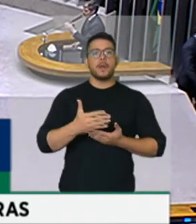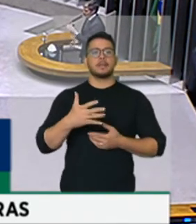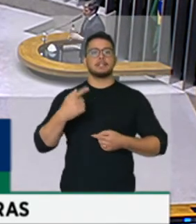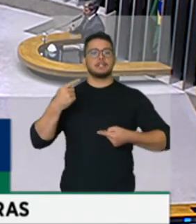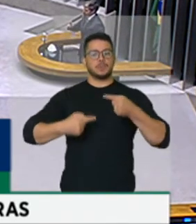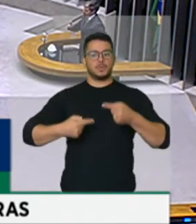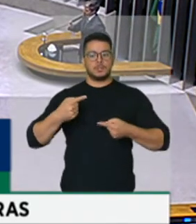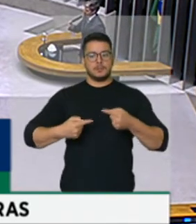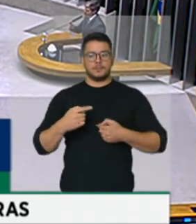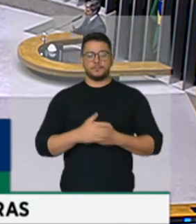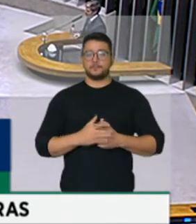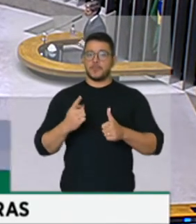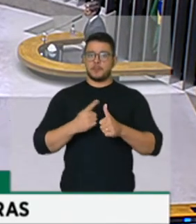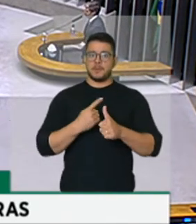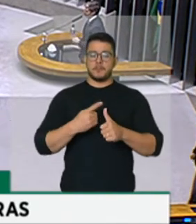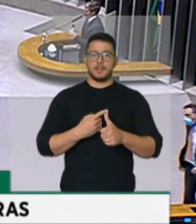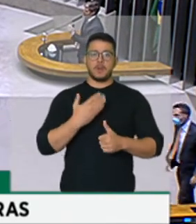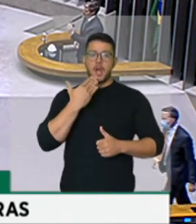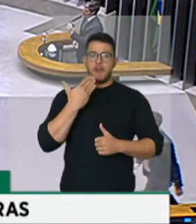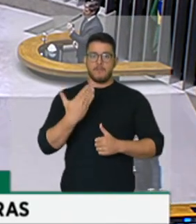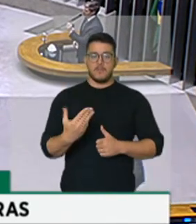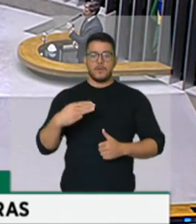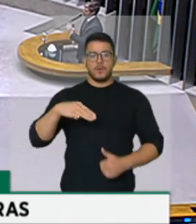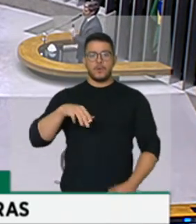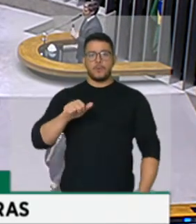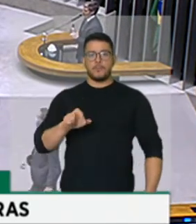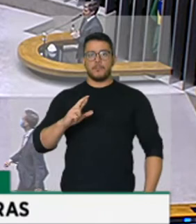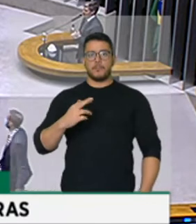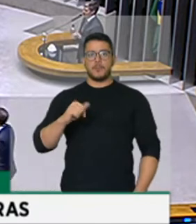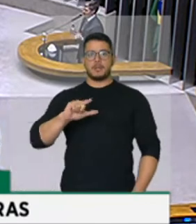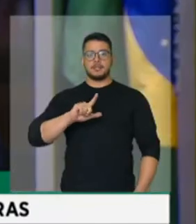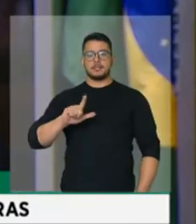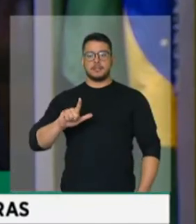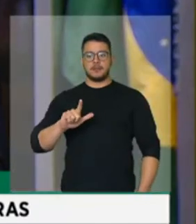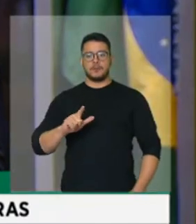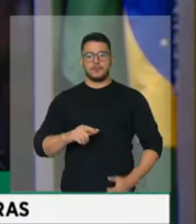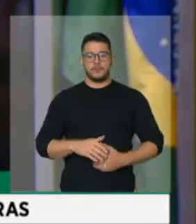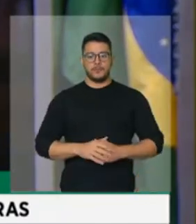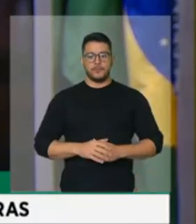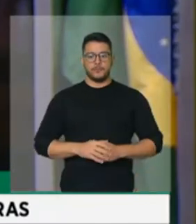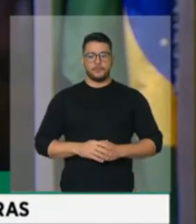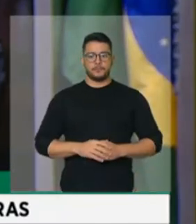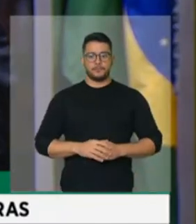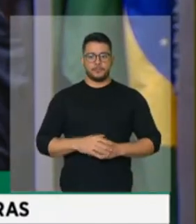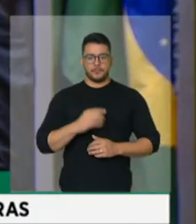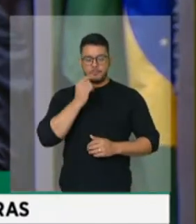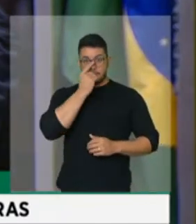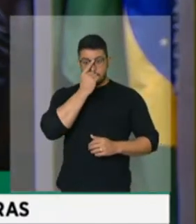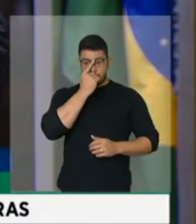INTERNET, BOA TARDE A VOCÊ, TRATA DA DESESTATIZAÇÃO DA ELETROBRAS, DEPOIS DA APRESENTAÇÃO DO PARECER DO DEPUTADO ILMAR NASCIMENTO AGORA INICIA-SE A FASE DE DEBATES, QUEM VAI FALAR É O DEPUTADO MARCEL VAN HATEN QUE